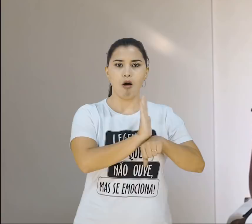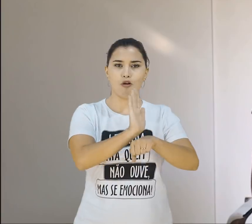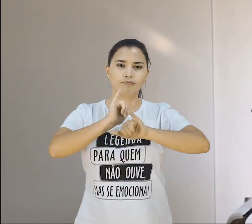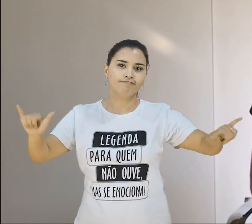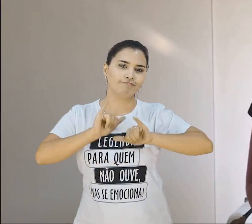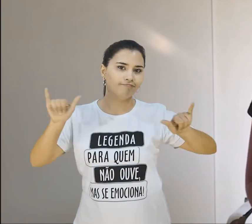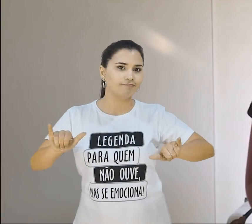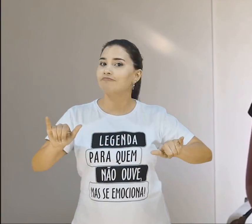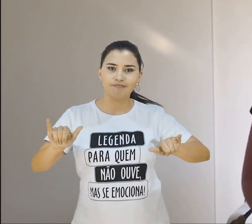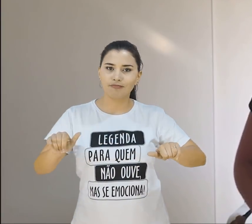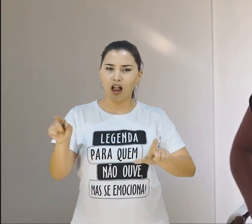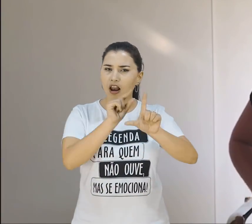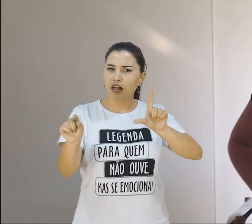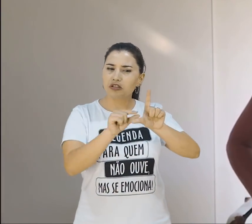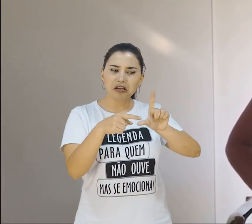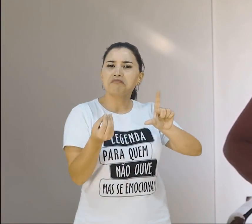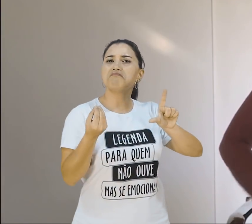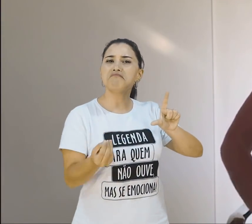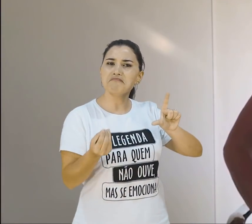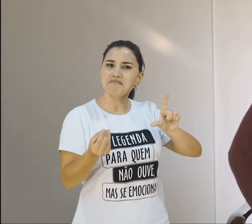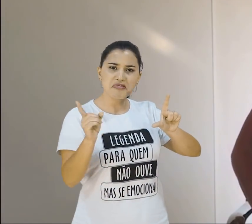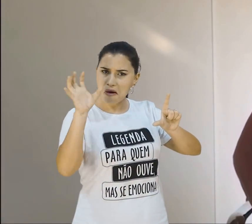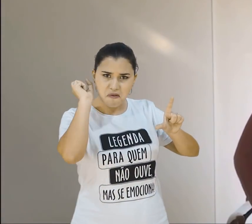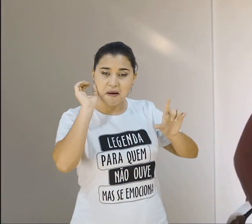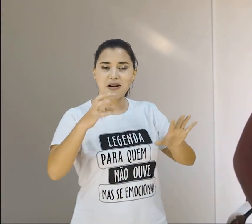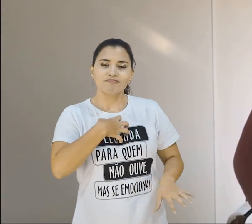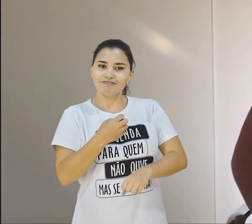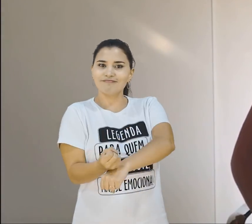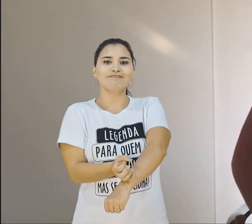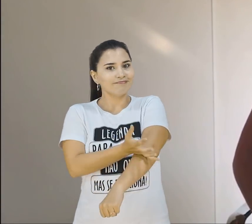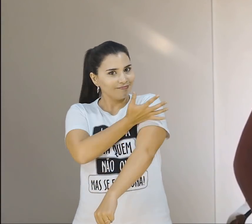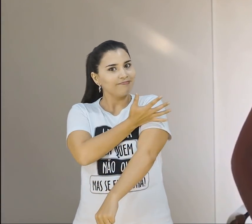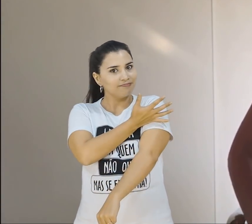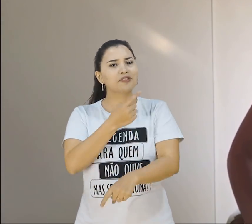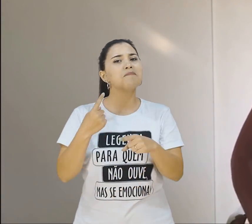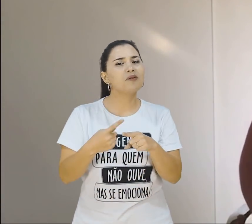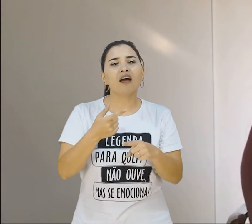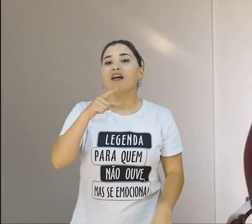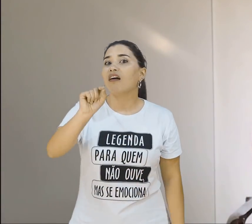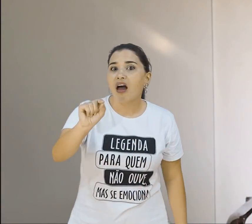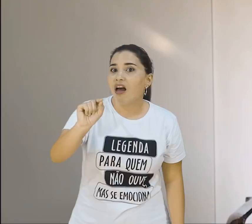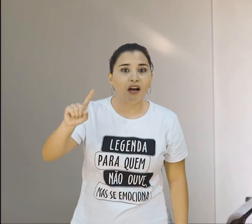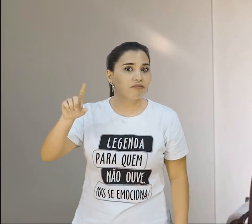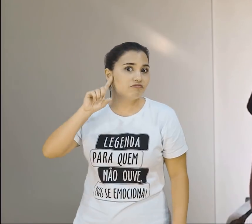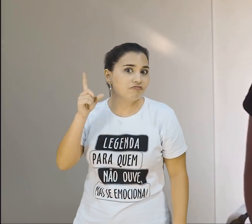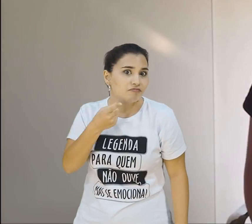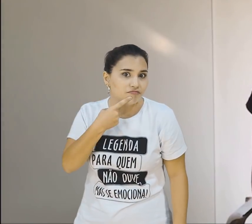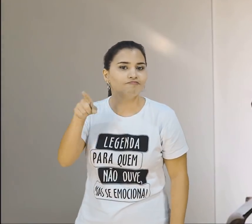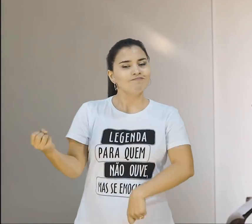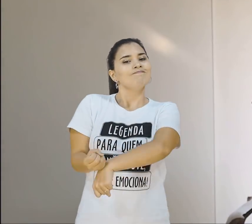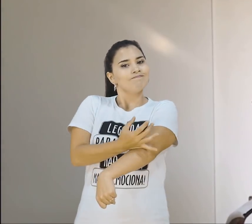E sempre vou ajudar a divulgar a campanha LEGENDA PARA QUEM NÃO OUVE, MAS SE EMOCIONA. Porque quem não ouve se emociona também!